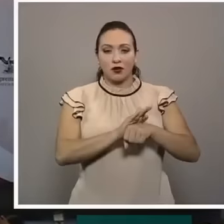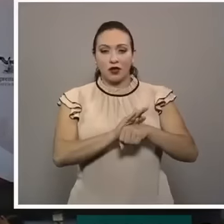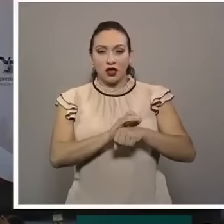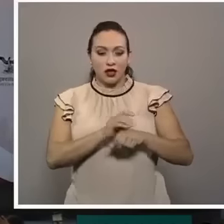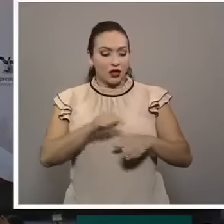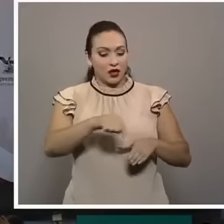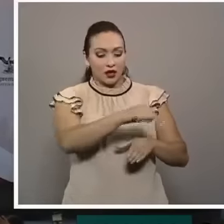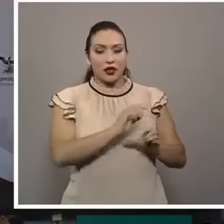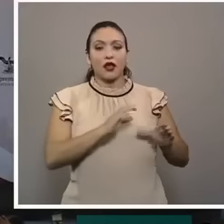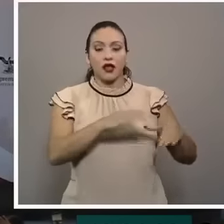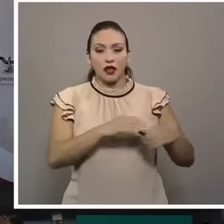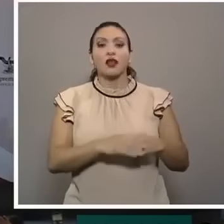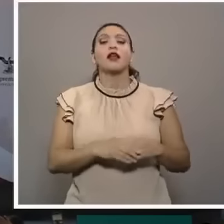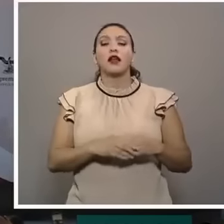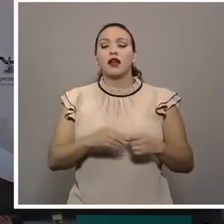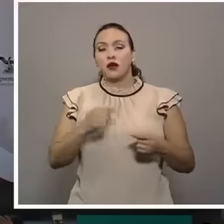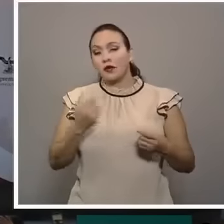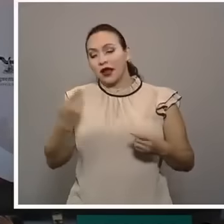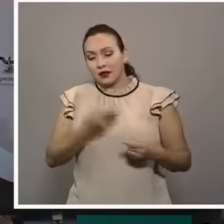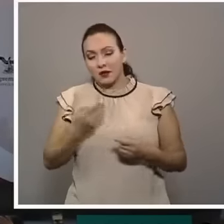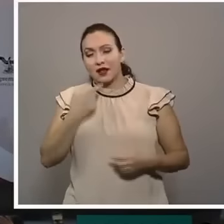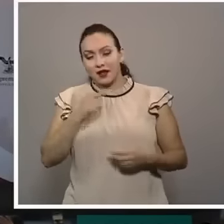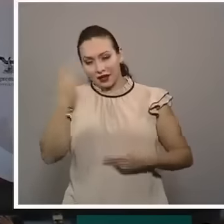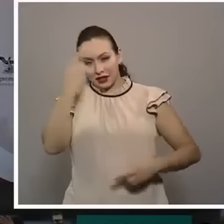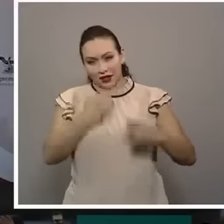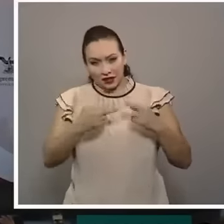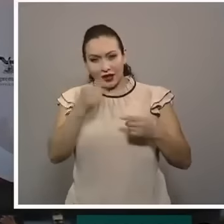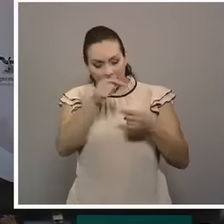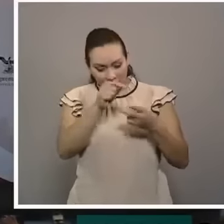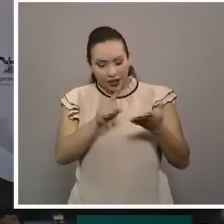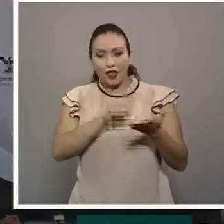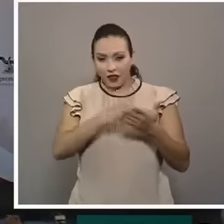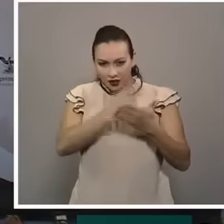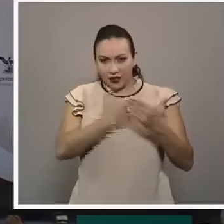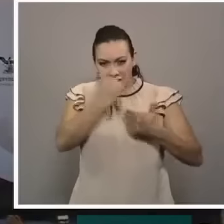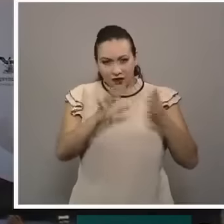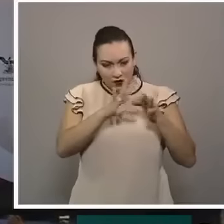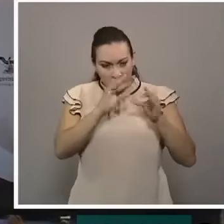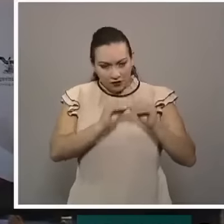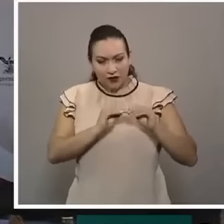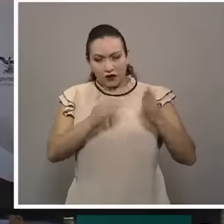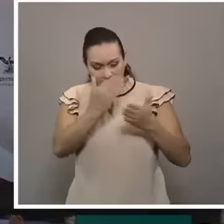de los actos reclamados consistentes en la omisión legislativa constitucional y